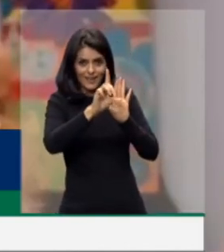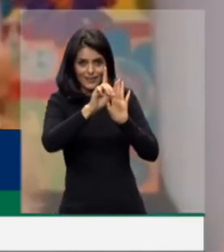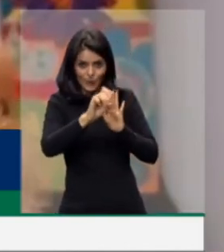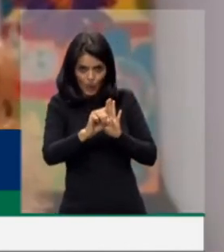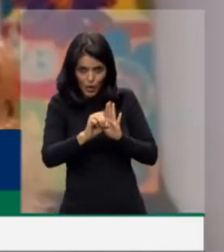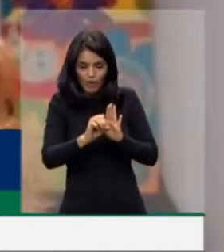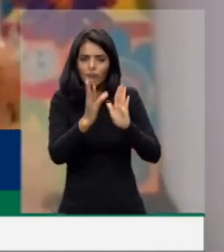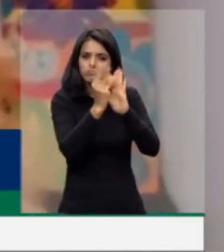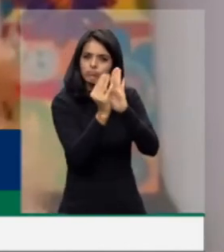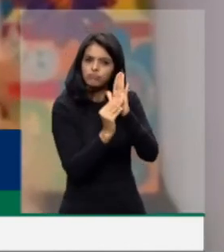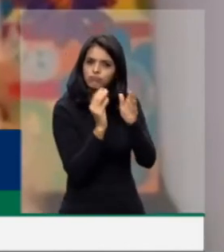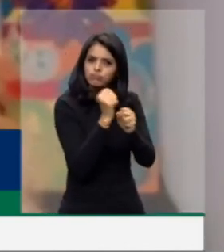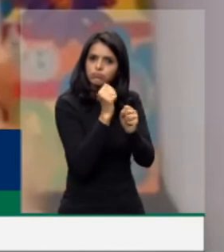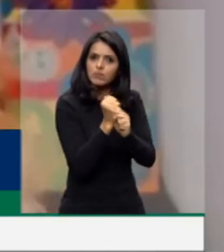INTEGRIDADE DE FALAR POR ESTA POPULAÇÃO, NÓS DOIS AQUI